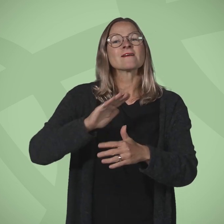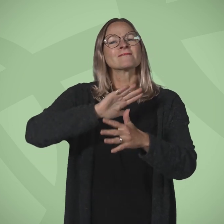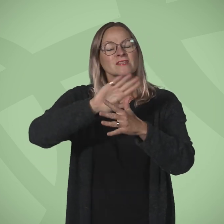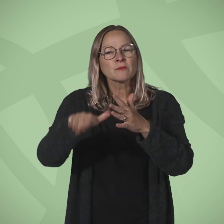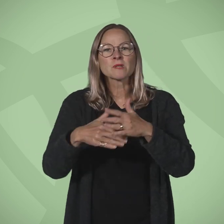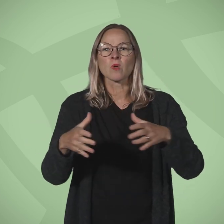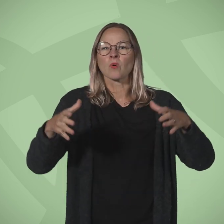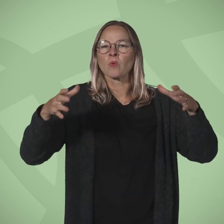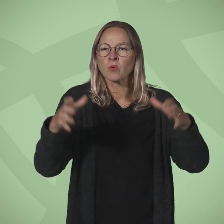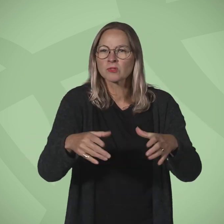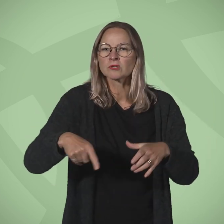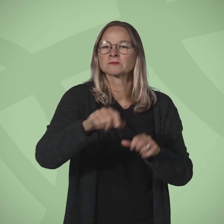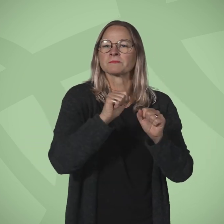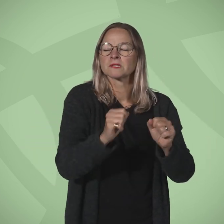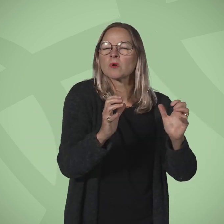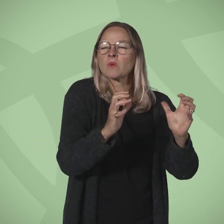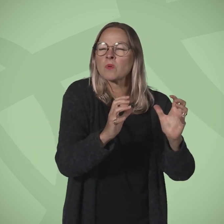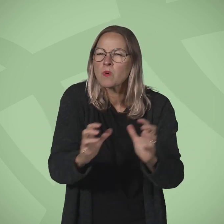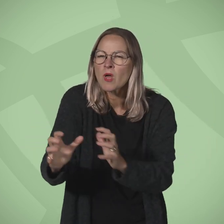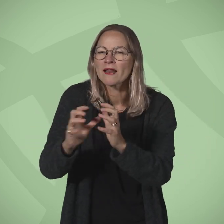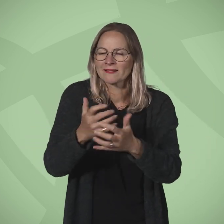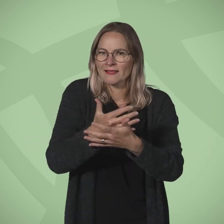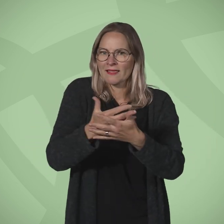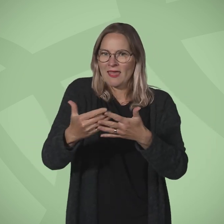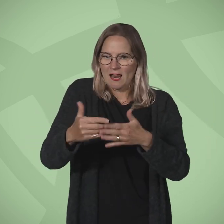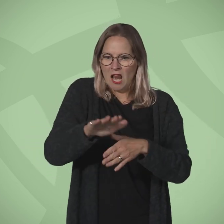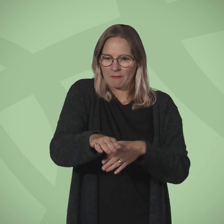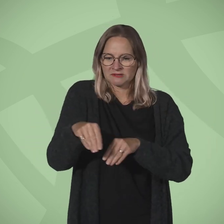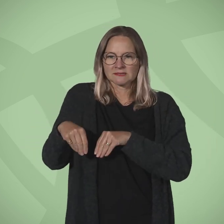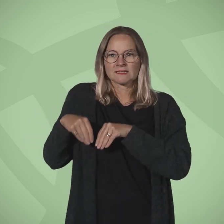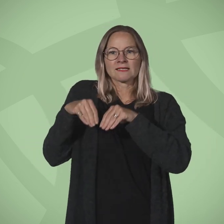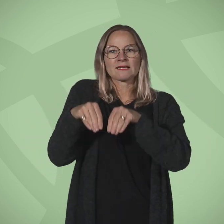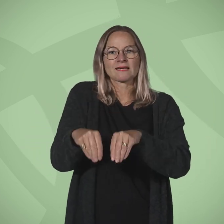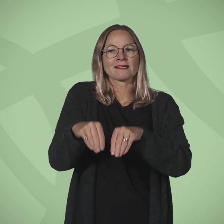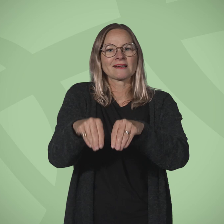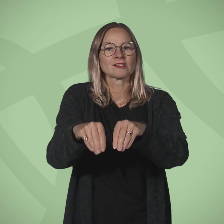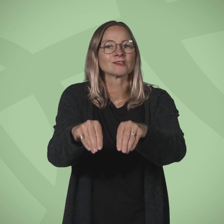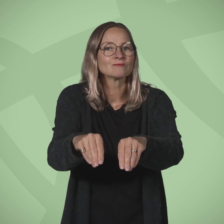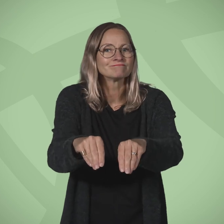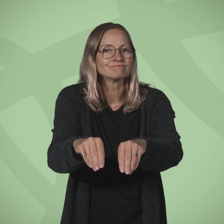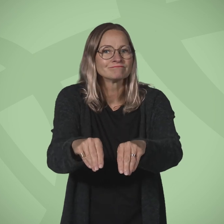viittomakielisen yhteisön on huolehdittava kielten siirtymisestä lapsille.